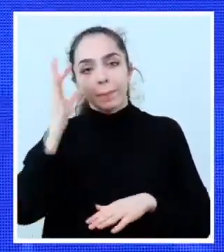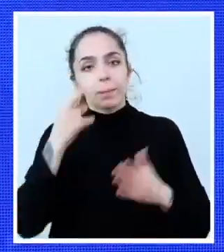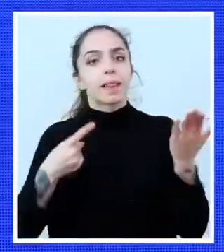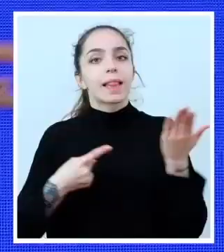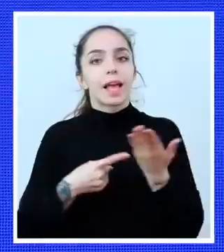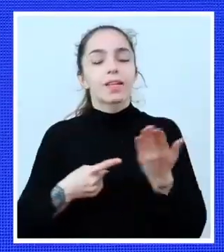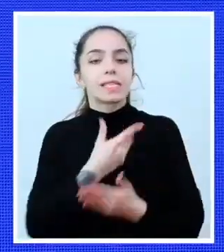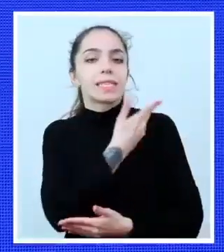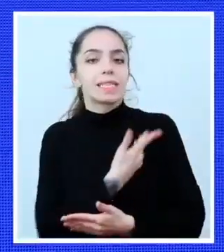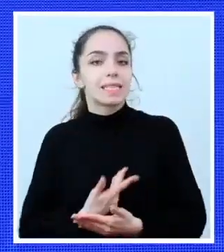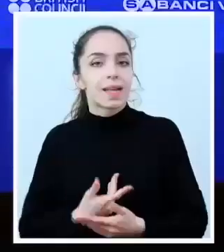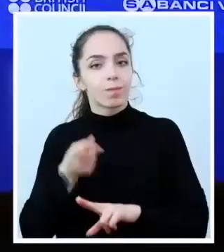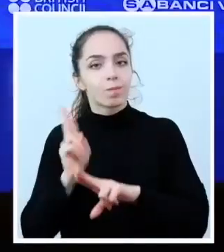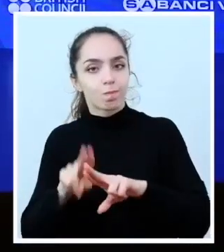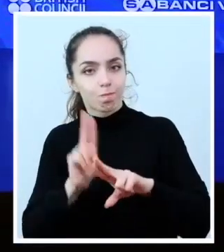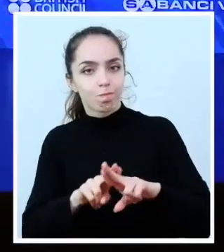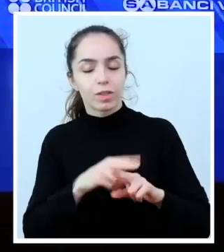oradaki çocuklara bilim ve teknoloji sevgisini aşılamaktı.